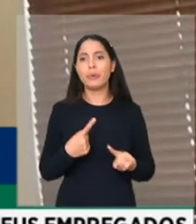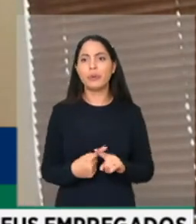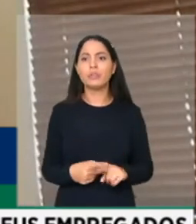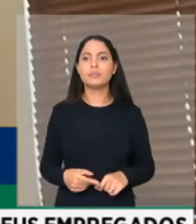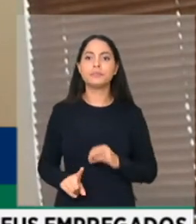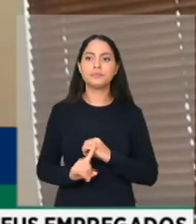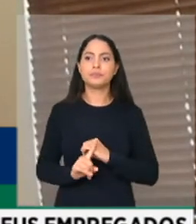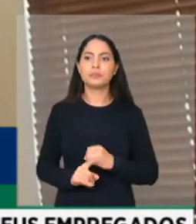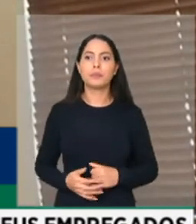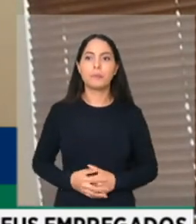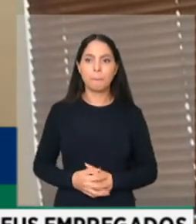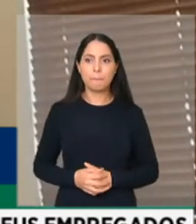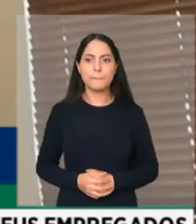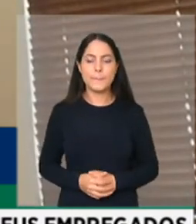NA VERDADE O... O CERCADINHO-- -- [PRESIDENTE]: COMO